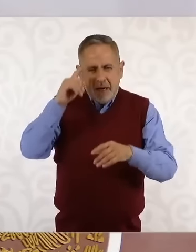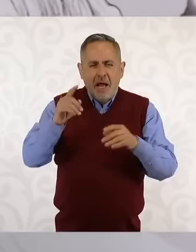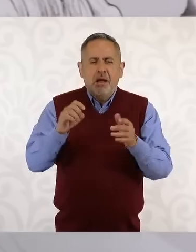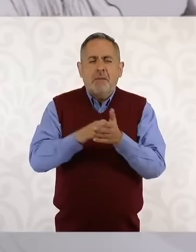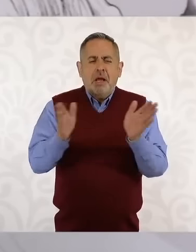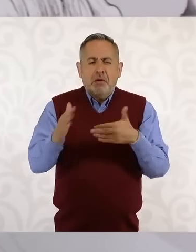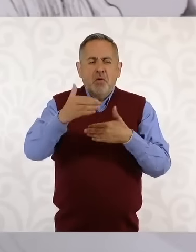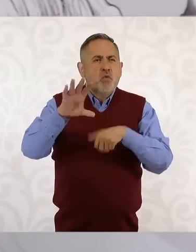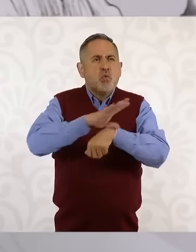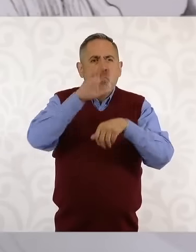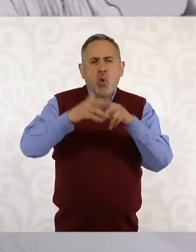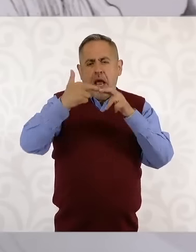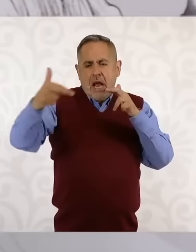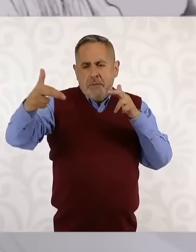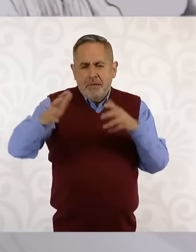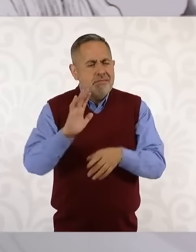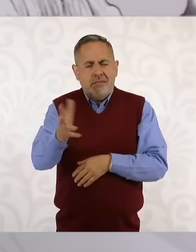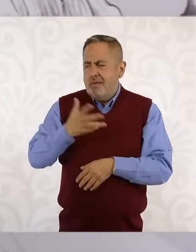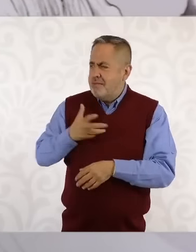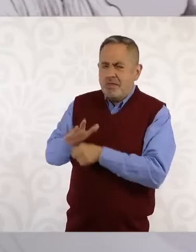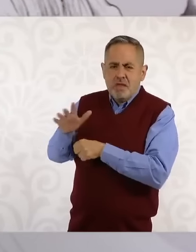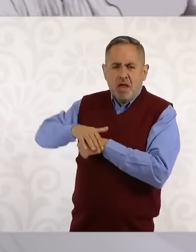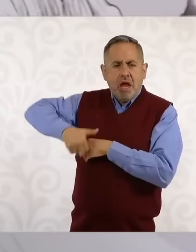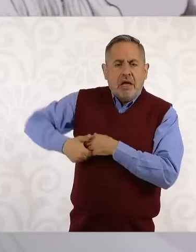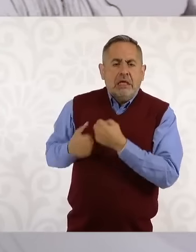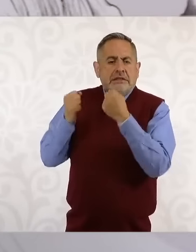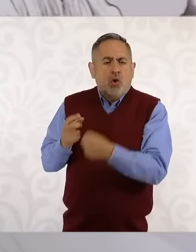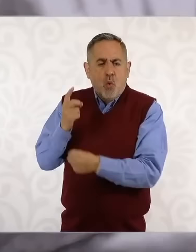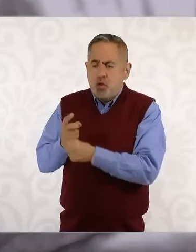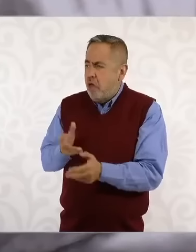cable y eso ya lo tenemos, digamos que en un almacén de seguridad para poder ateners. Es